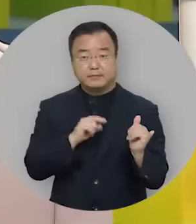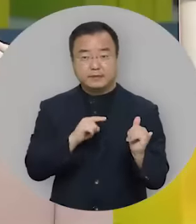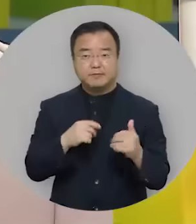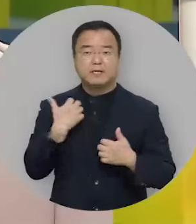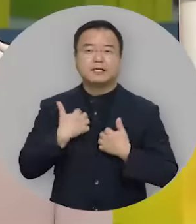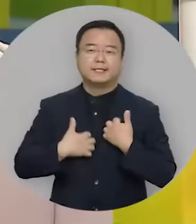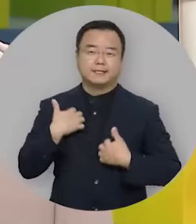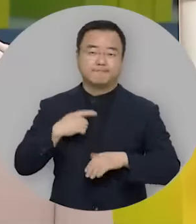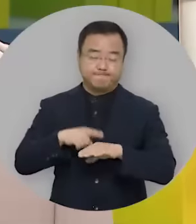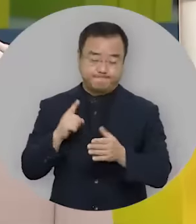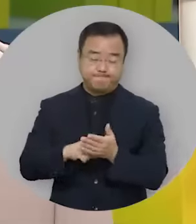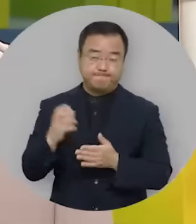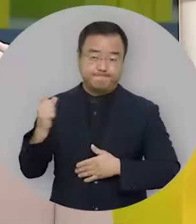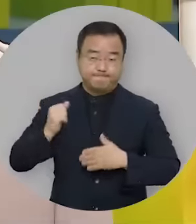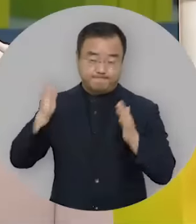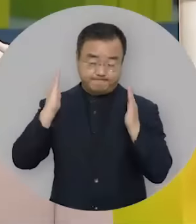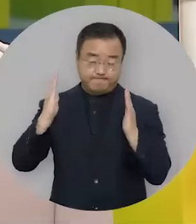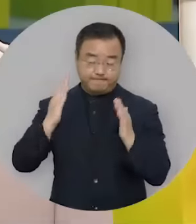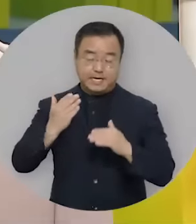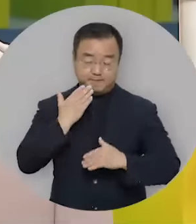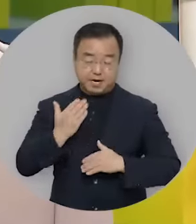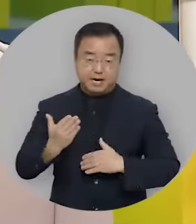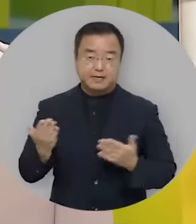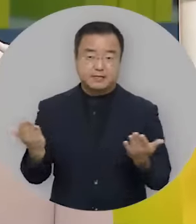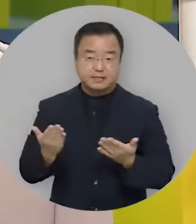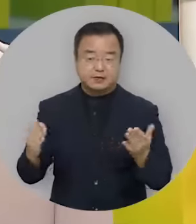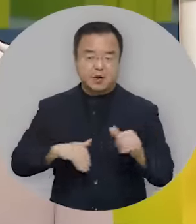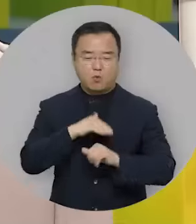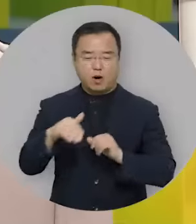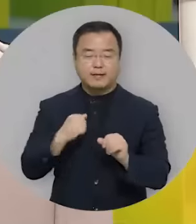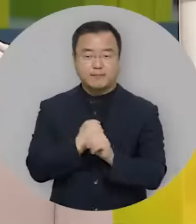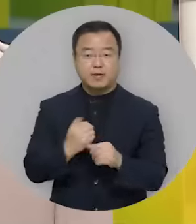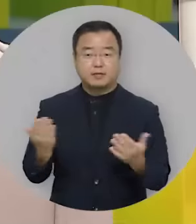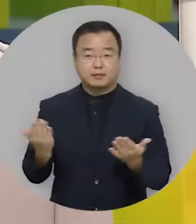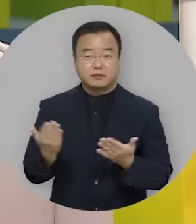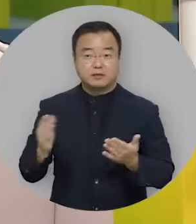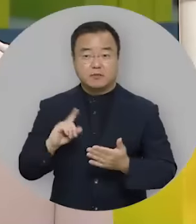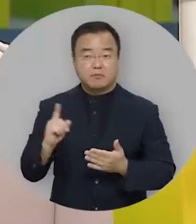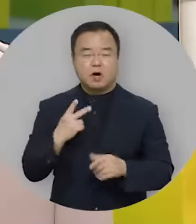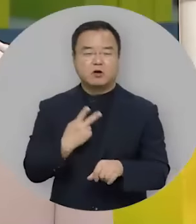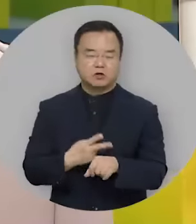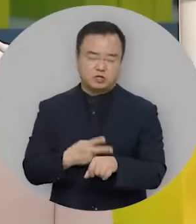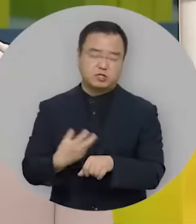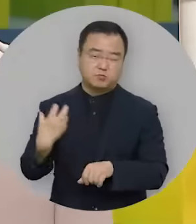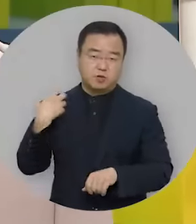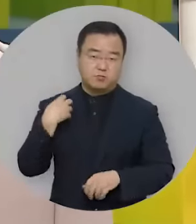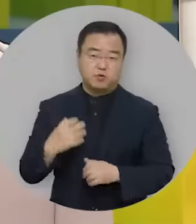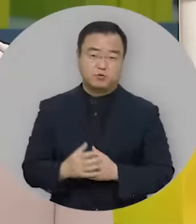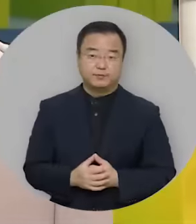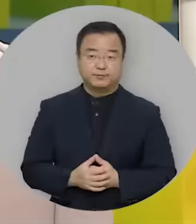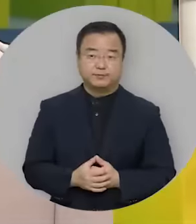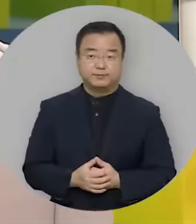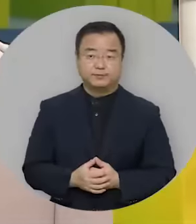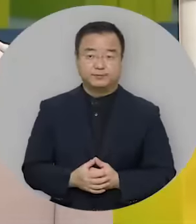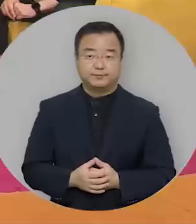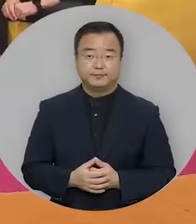기쁜 마음으로 수업을 할 수 있게 그런 환경을 만들어 주는 것은 선생님의 몫인 것 같긴 해요.